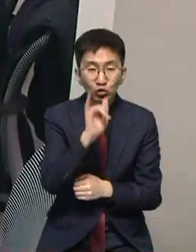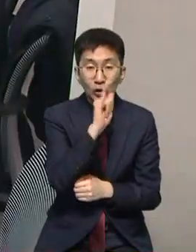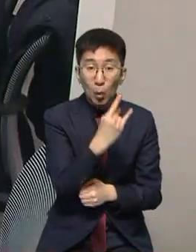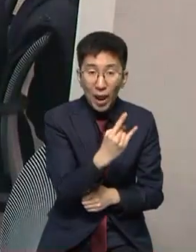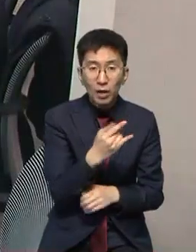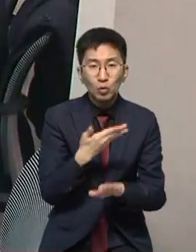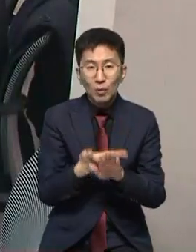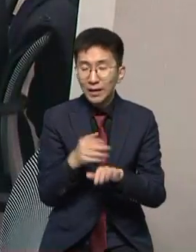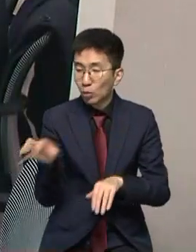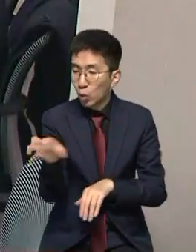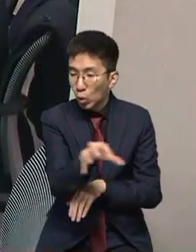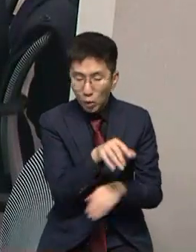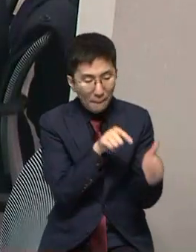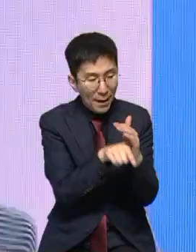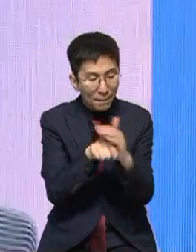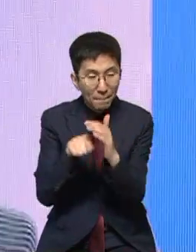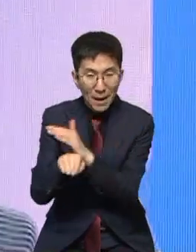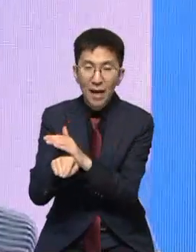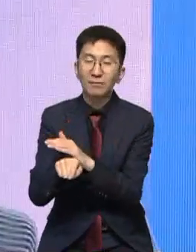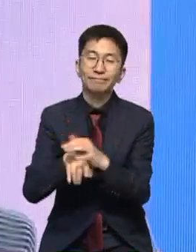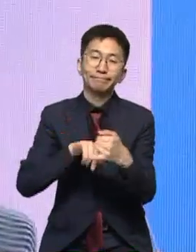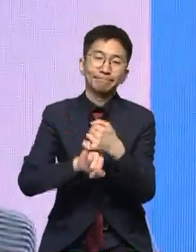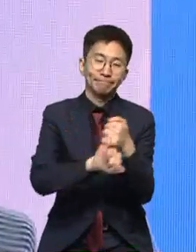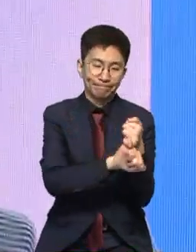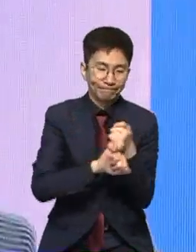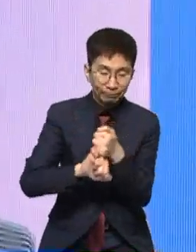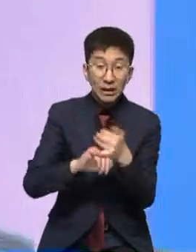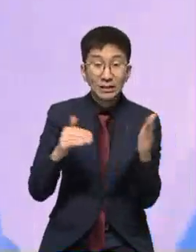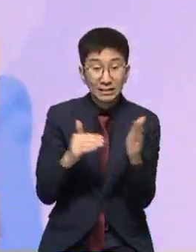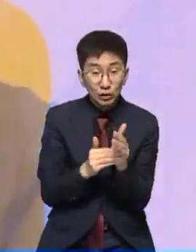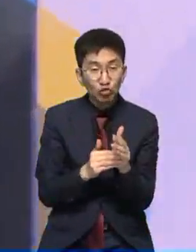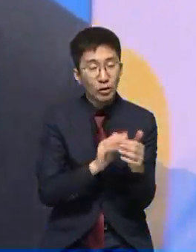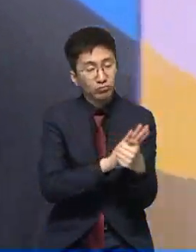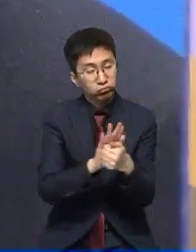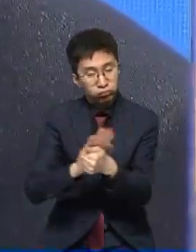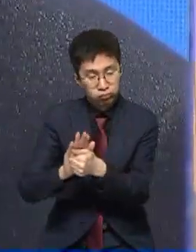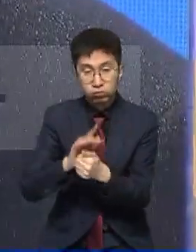단체들과 정책 협약을 맺으며 민생 안보를 이어갔습니다.